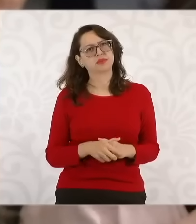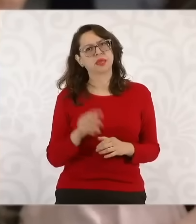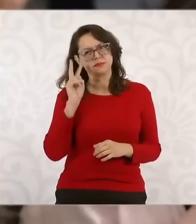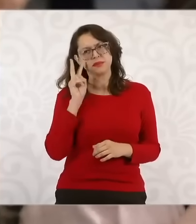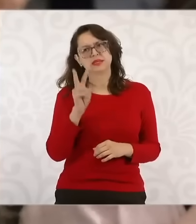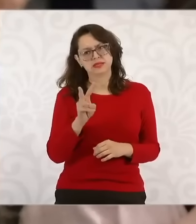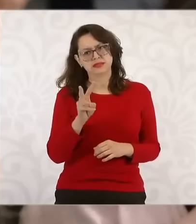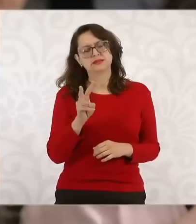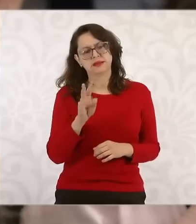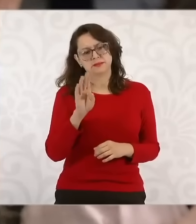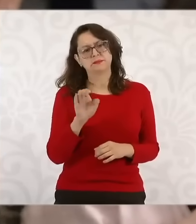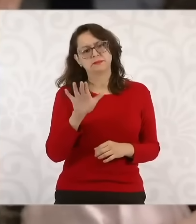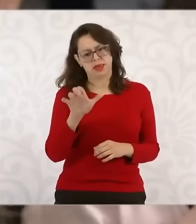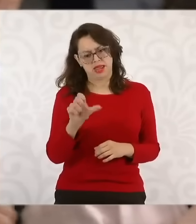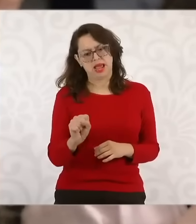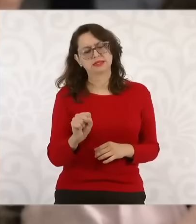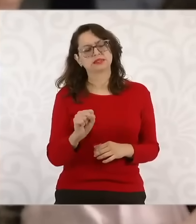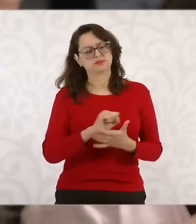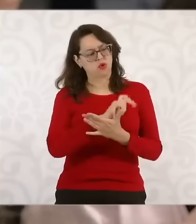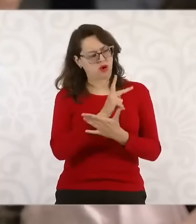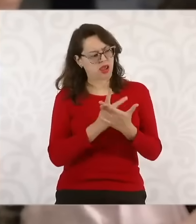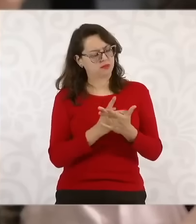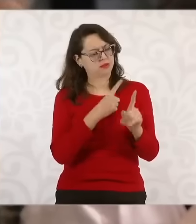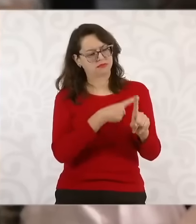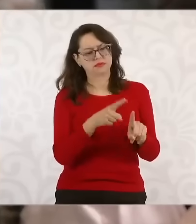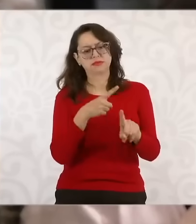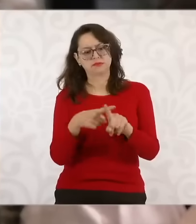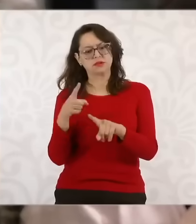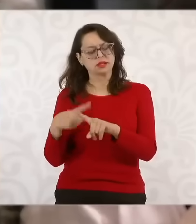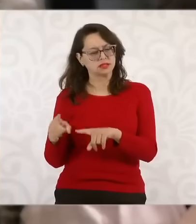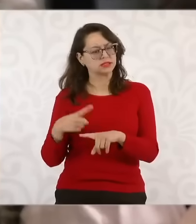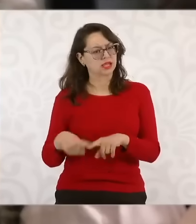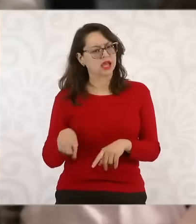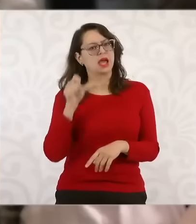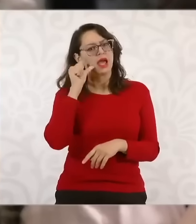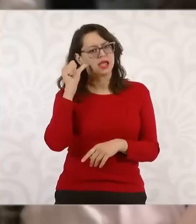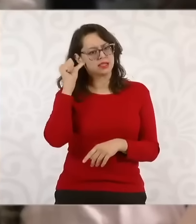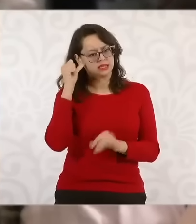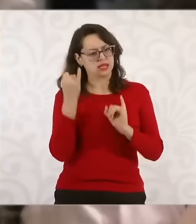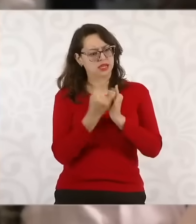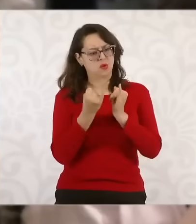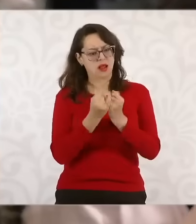estos programas del bienestar. Ayer que tuvimos también aquí la presencia de de los pequeños,